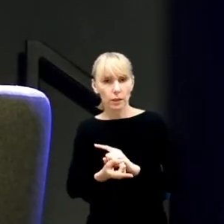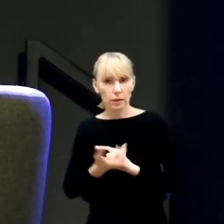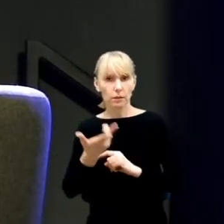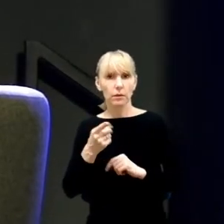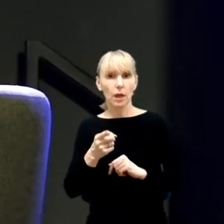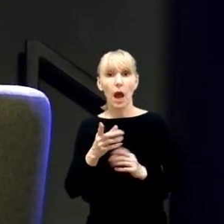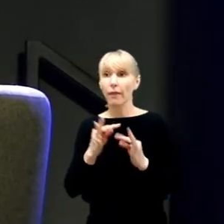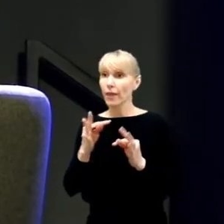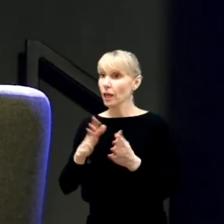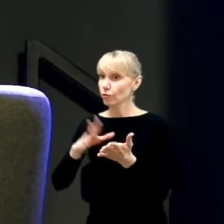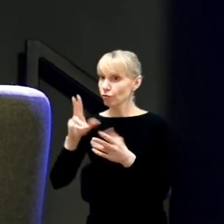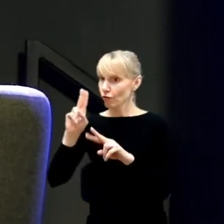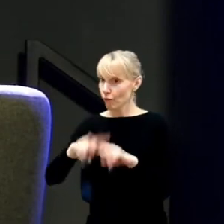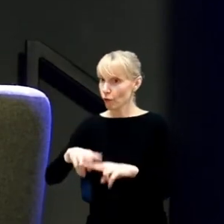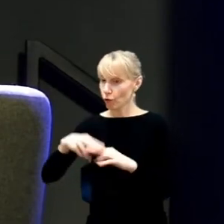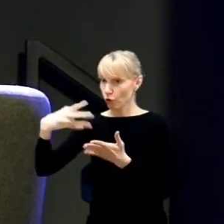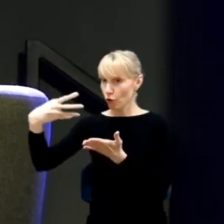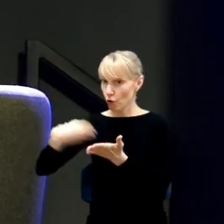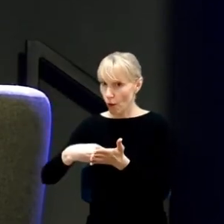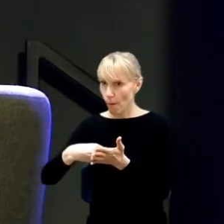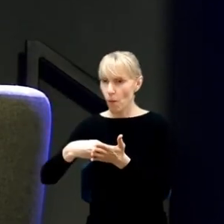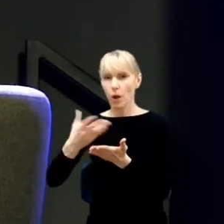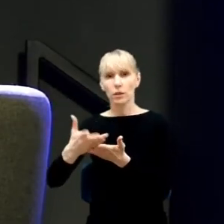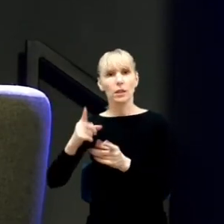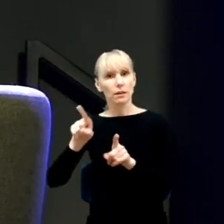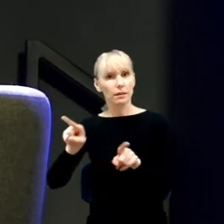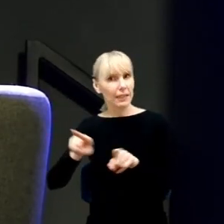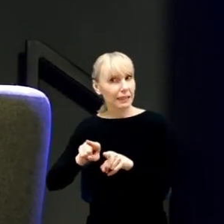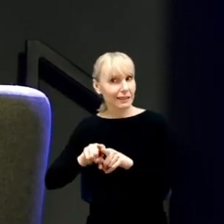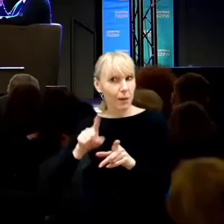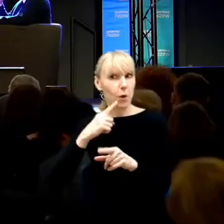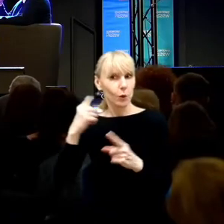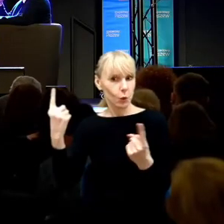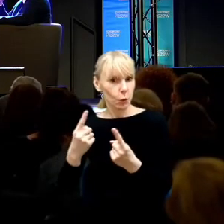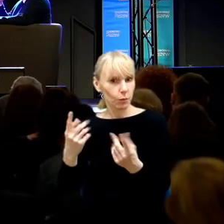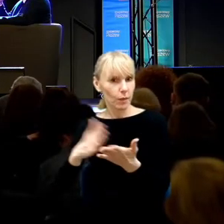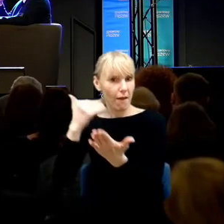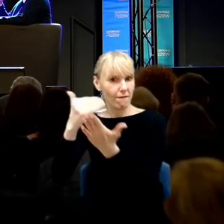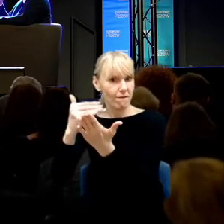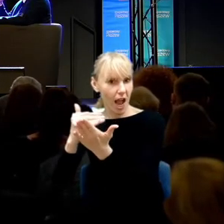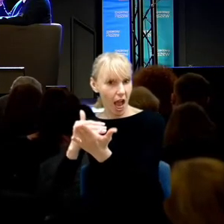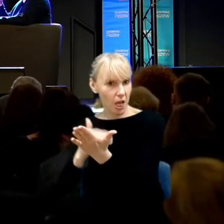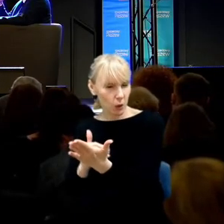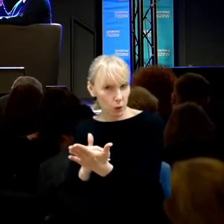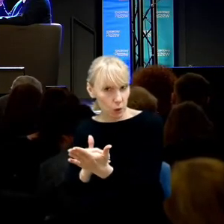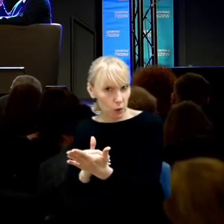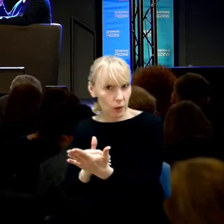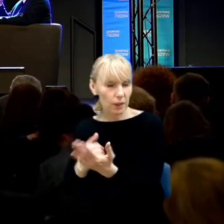Też są dostępne bardzo atrakcyjne teraz warunki na te działania remontowe.